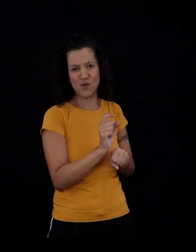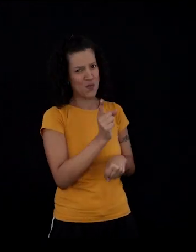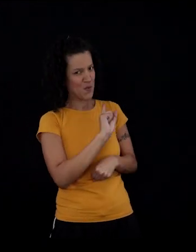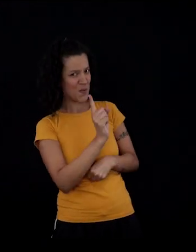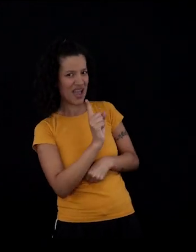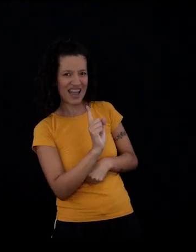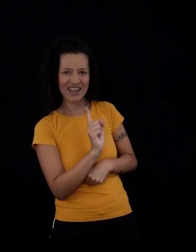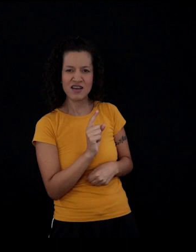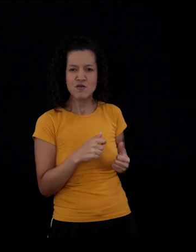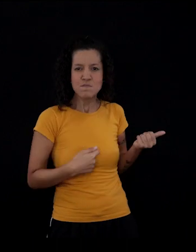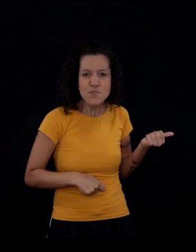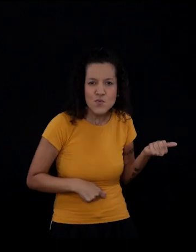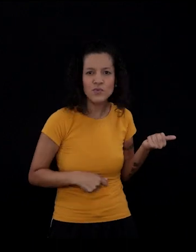Rave orgânica.